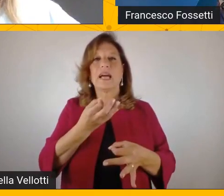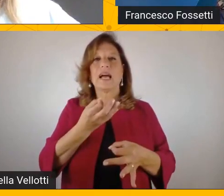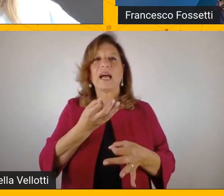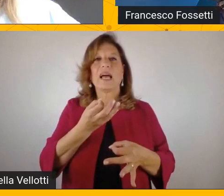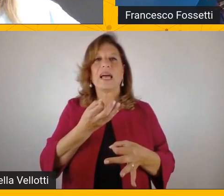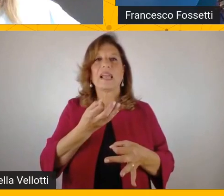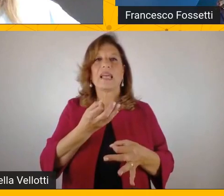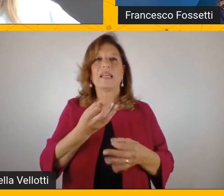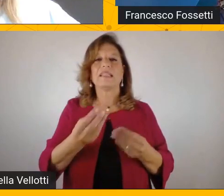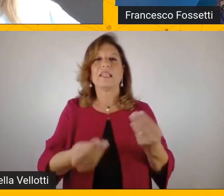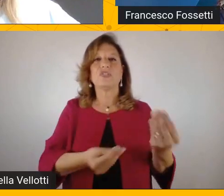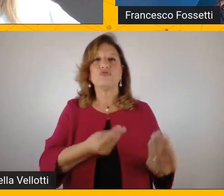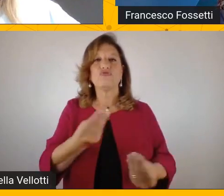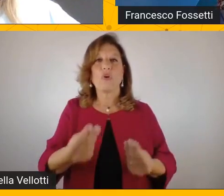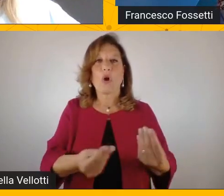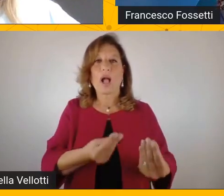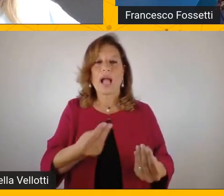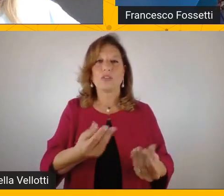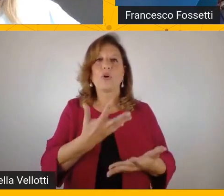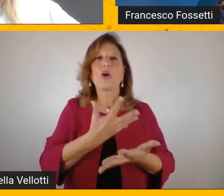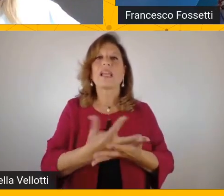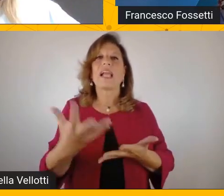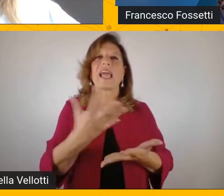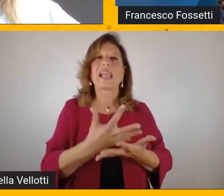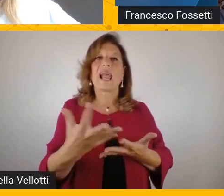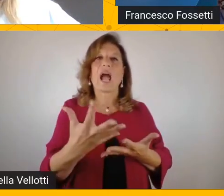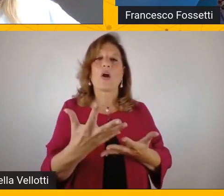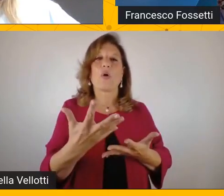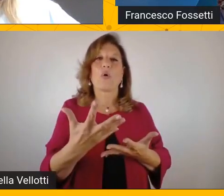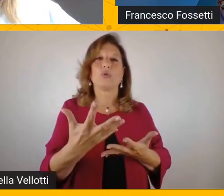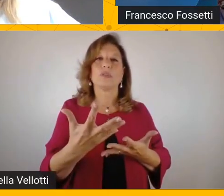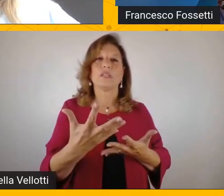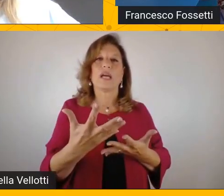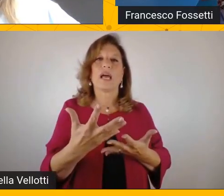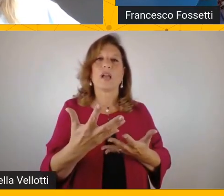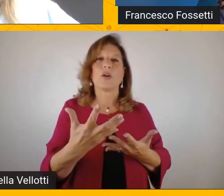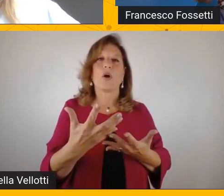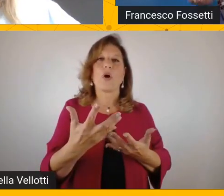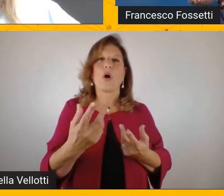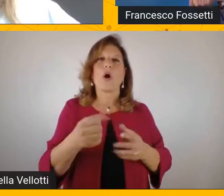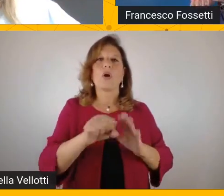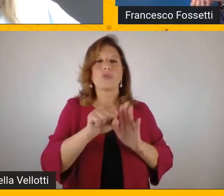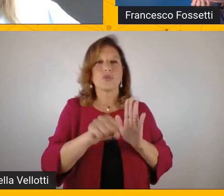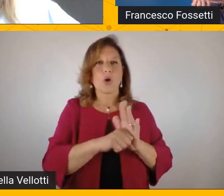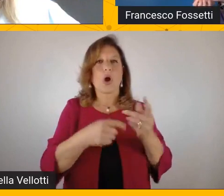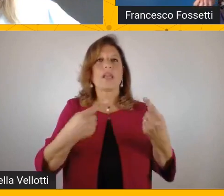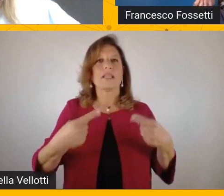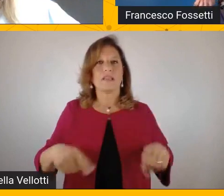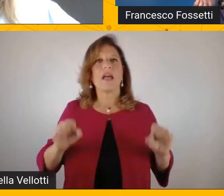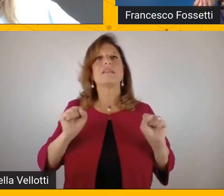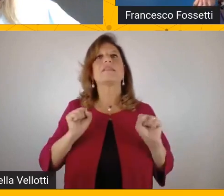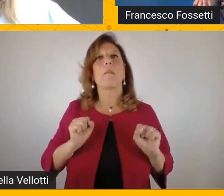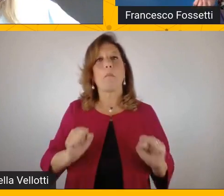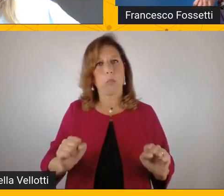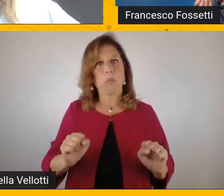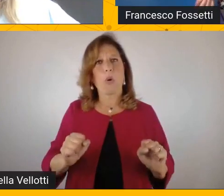creator, dei dei eh insomma dei giocatori che raccontano titoli